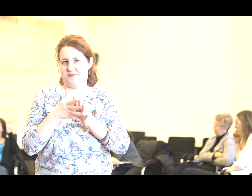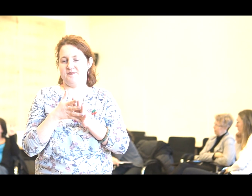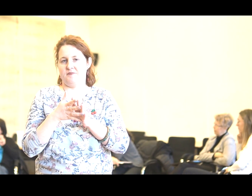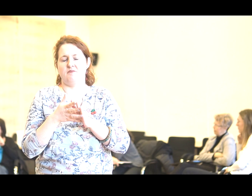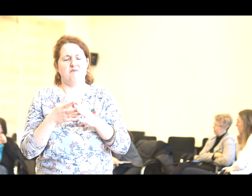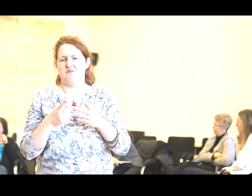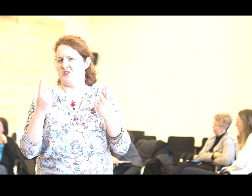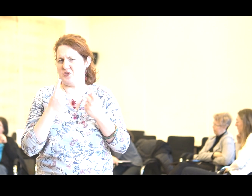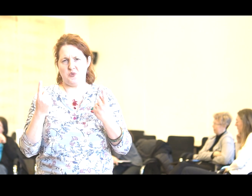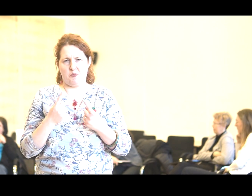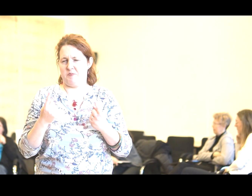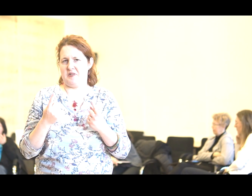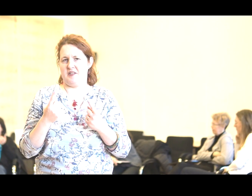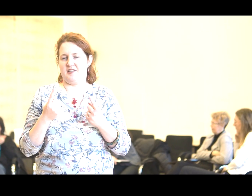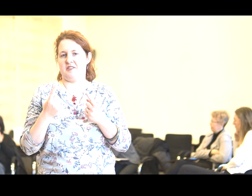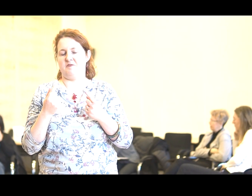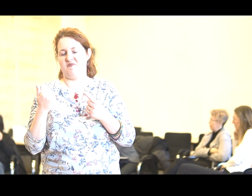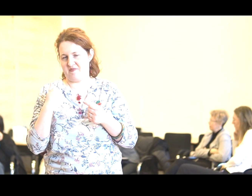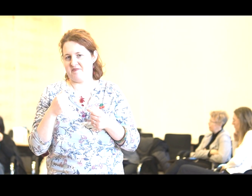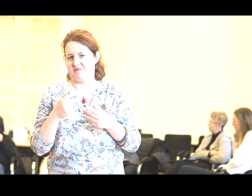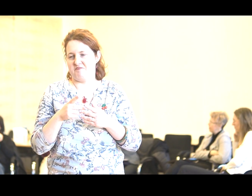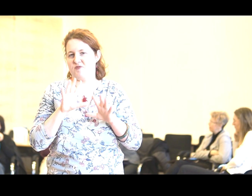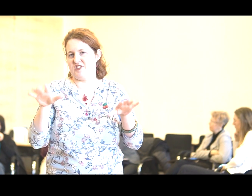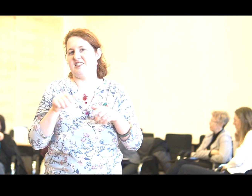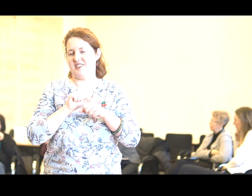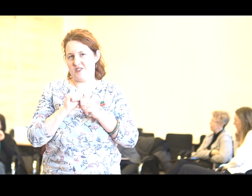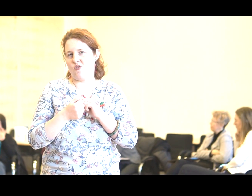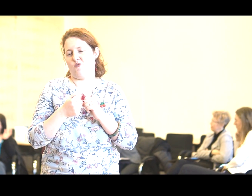w jaki sposób miga się w tym języku. Było super.